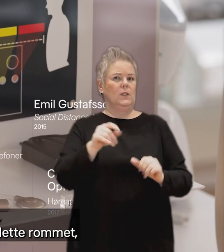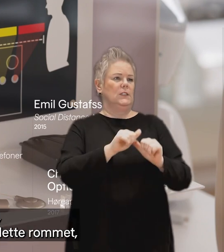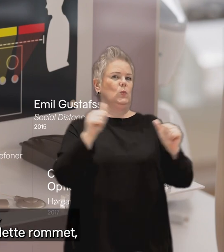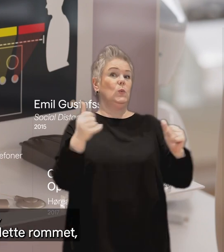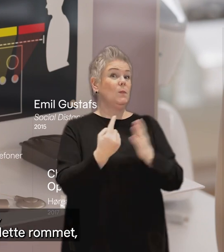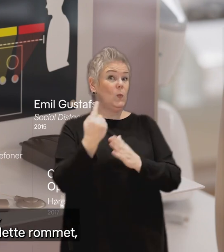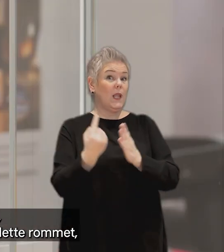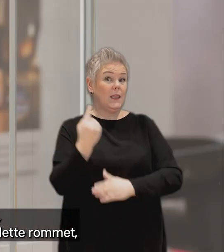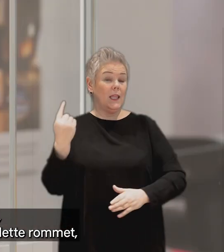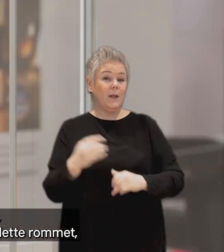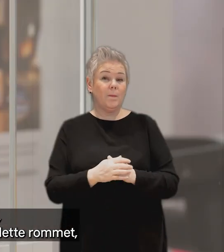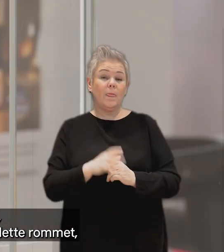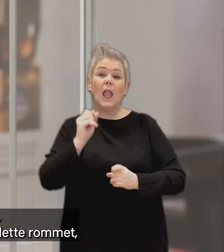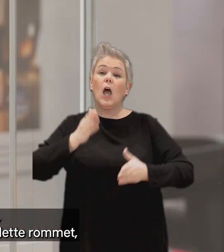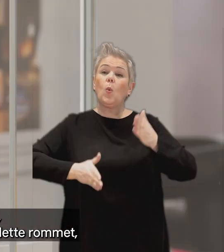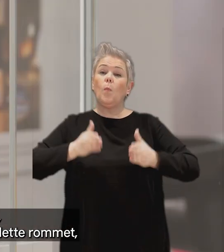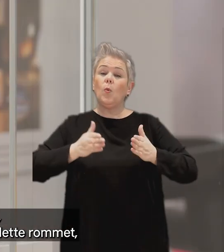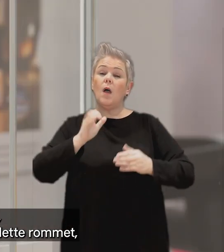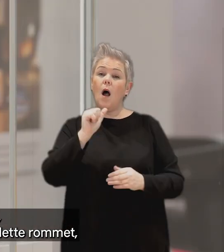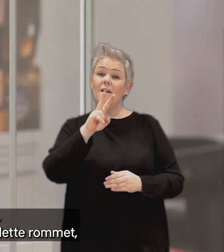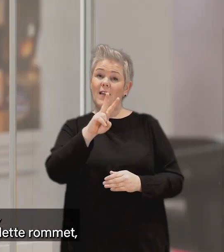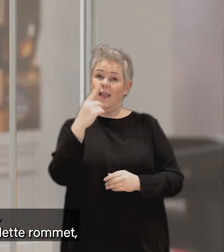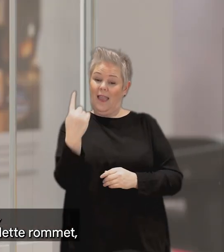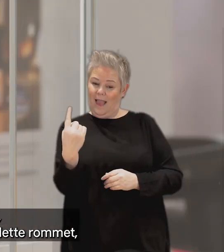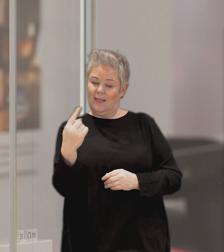Roboten AV 1, som du kan se i enden av dette rommet,